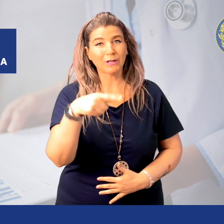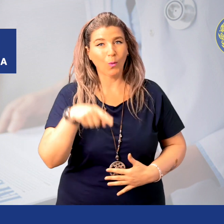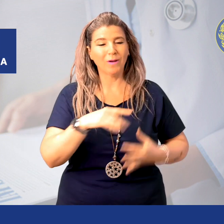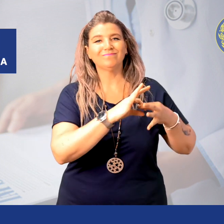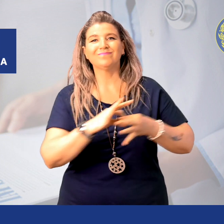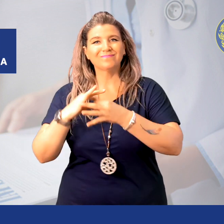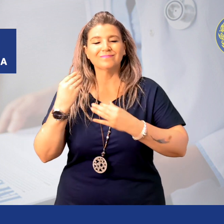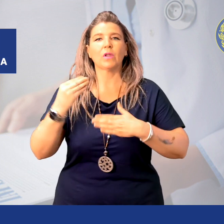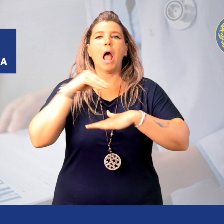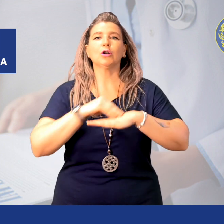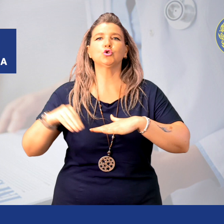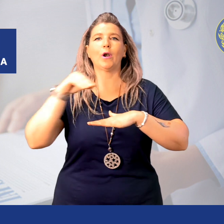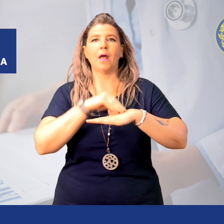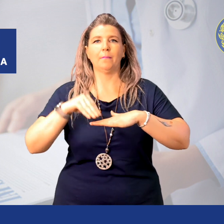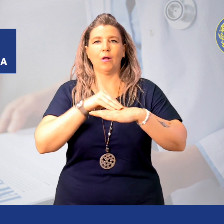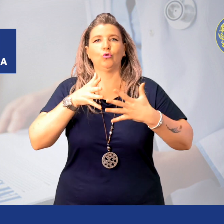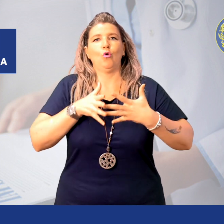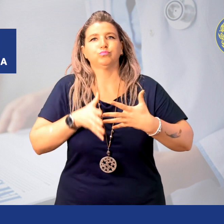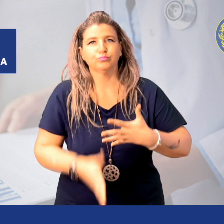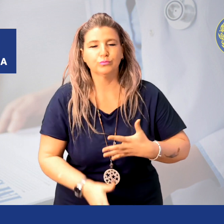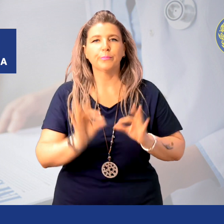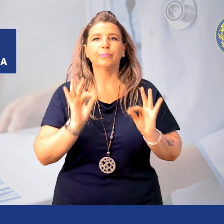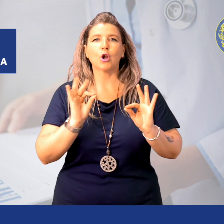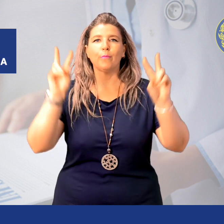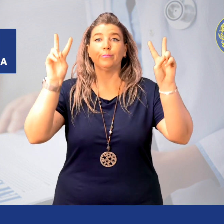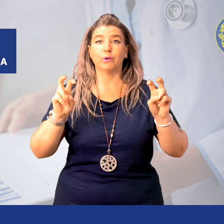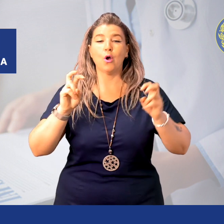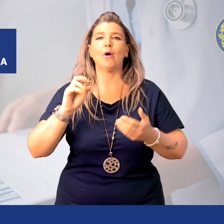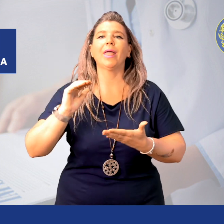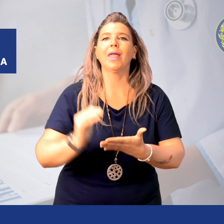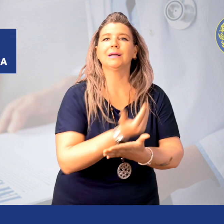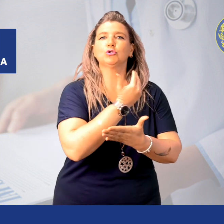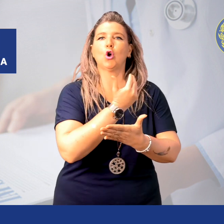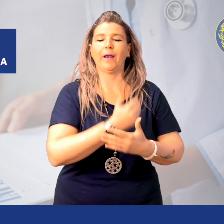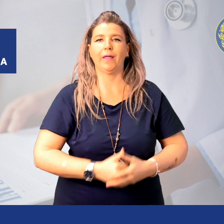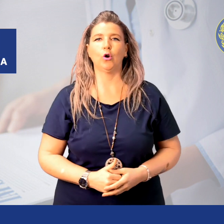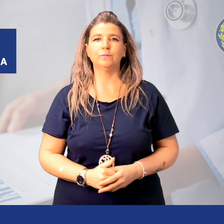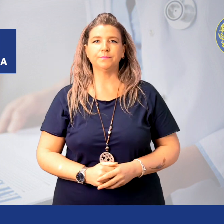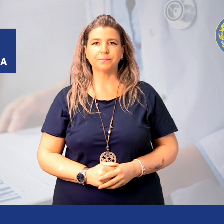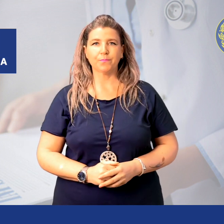il Bollettino n. 5/2019 riguarda proprio l'approfondimento sull'esonero.